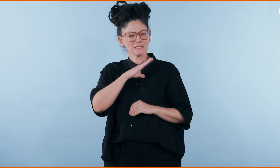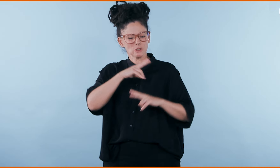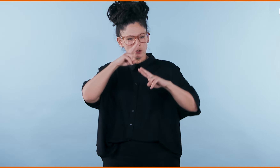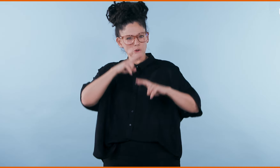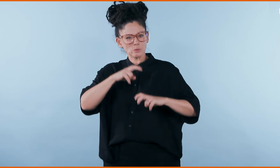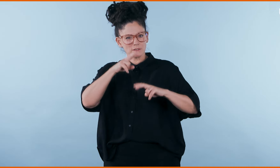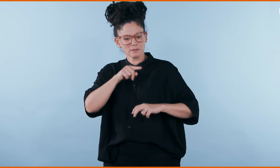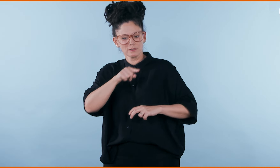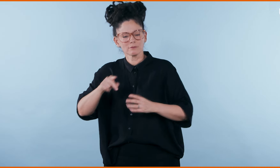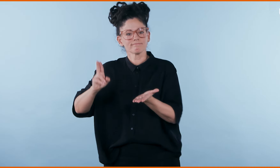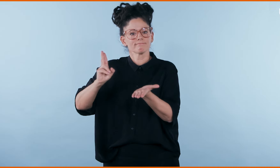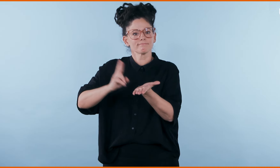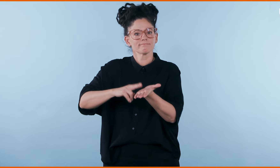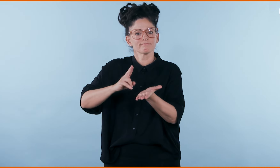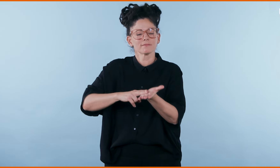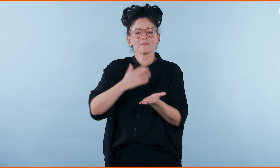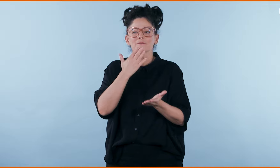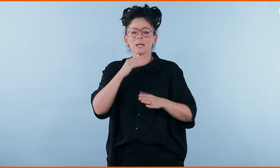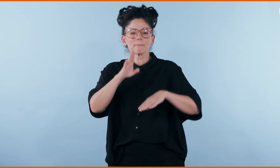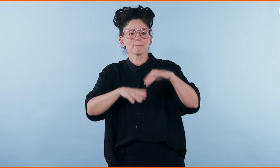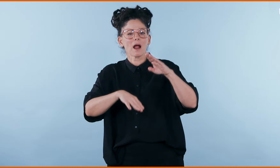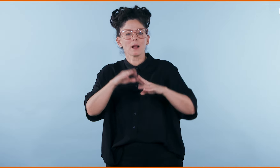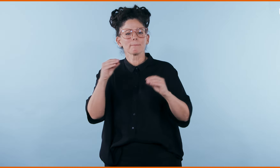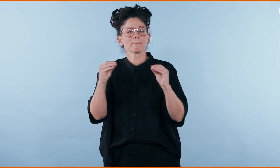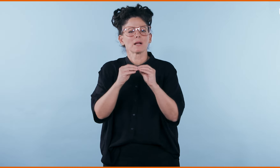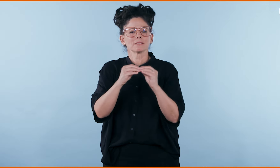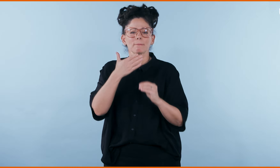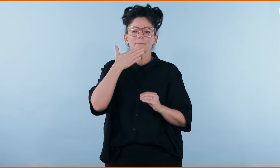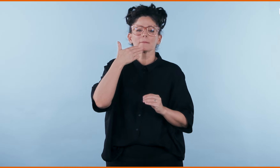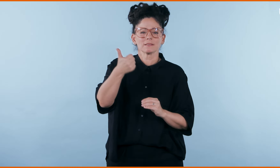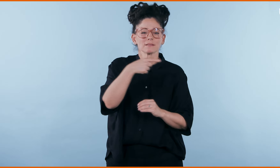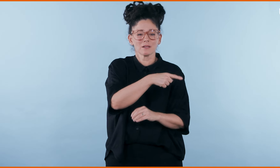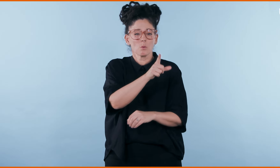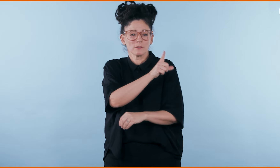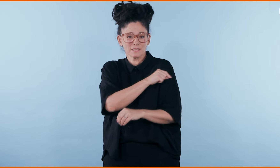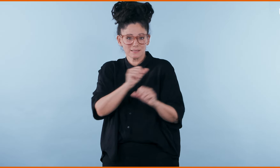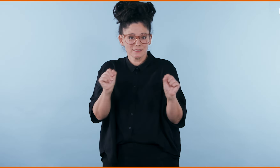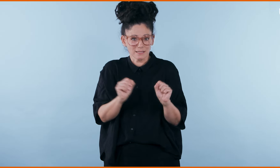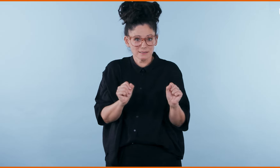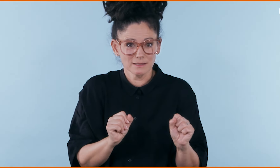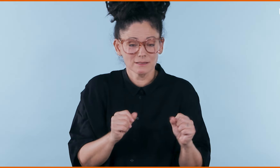Det finns forskning som visar vilka behandlingar som är bäst för utmattningsstress.